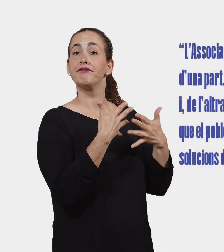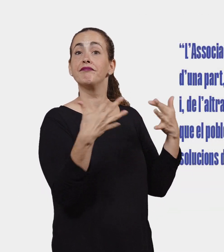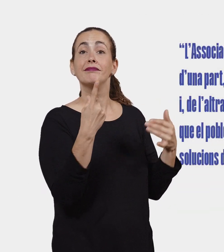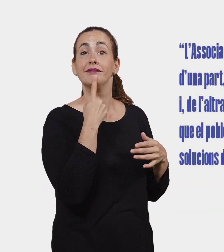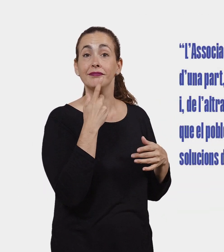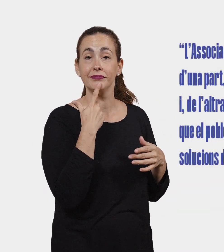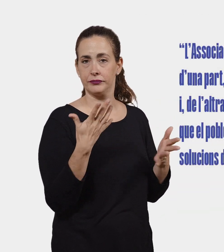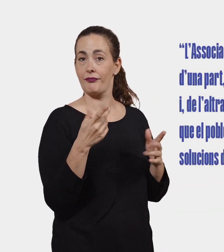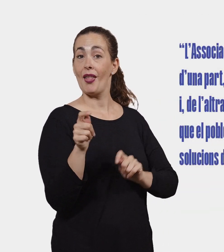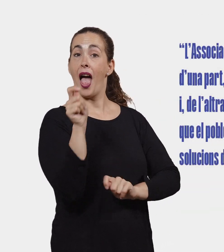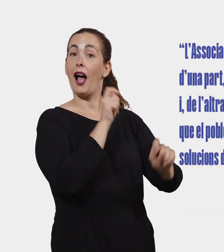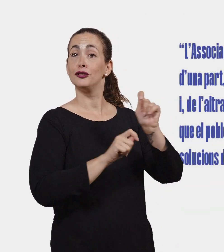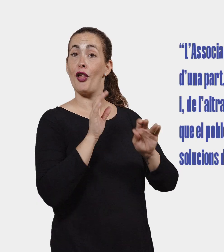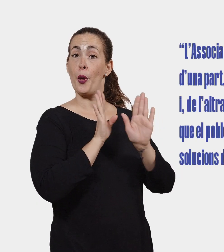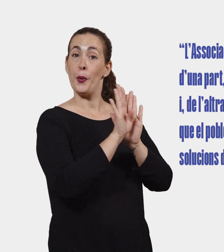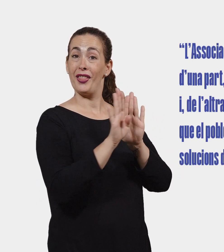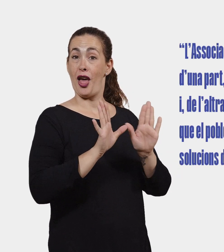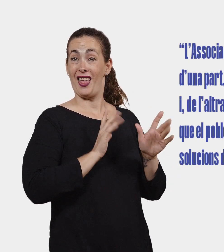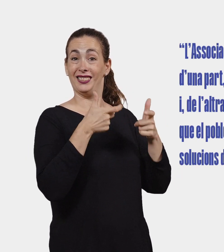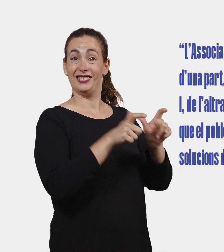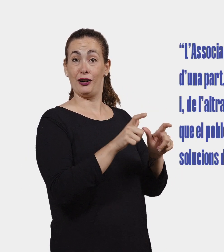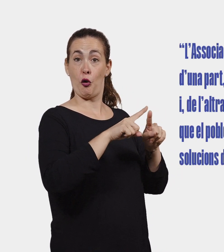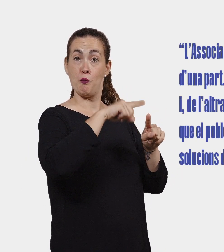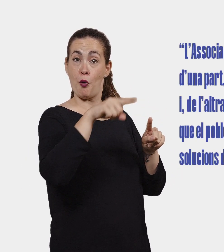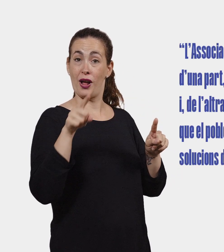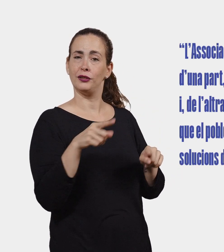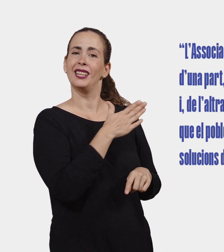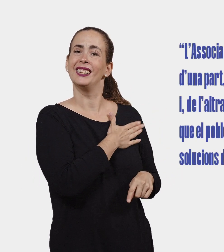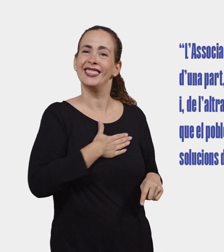«L'Associació de Veïns del Sector Monestir» pretén, d'una part,